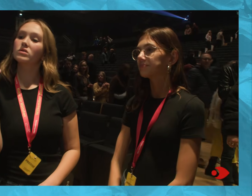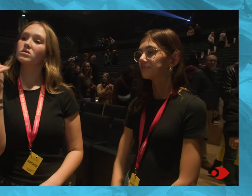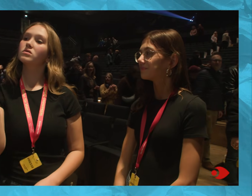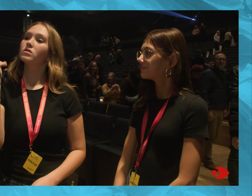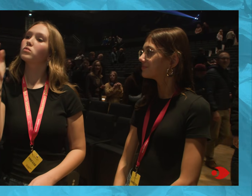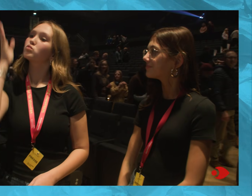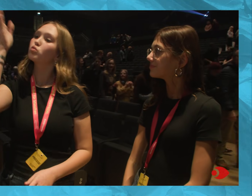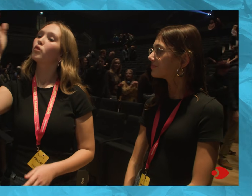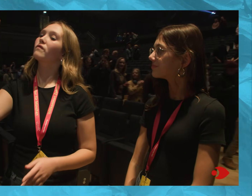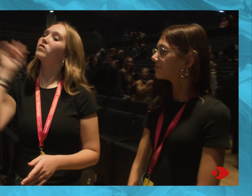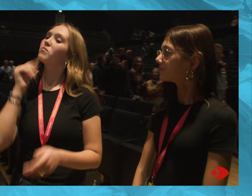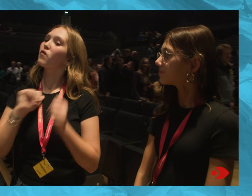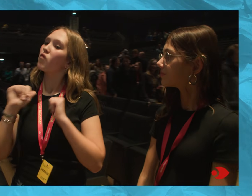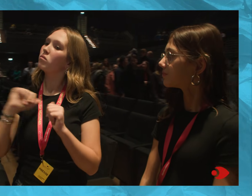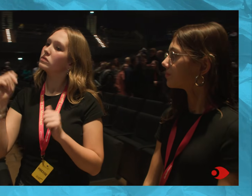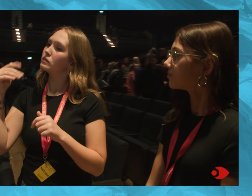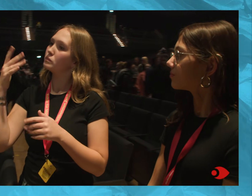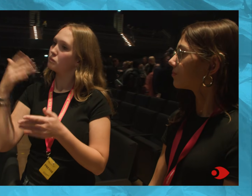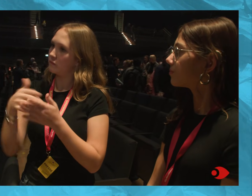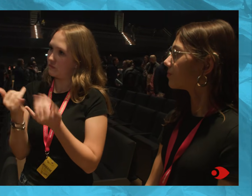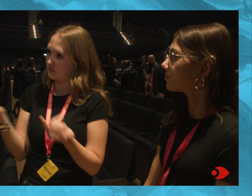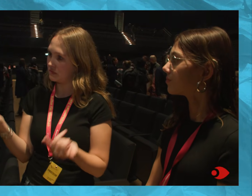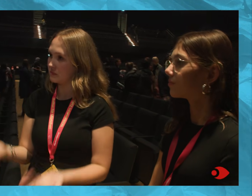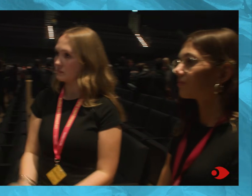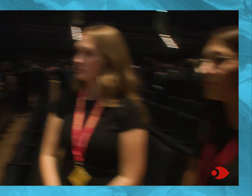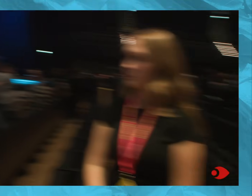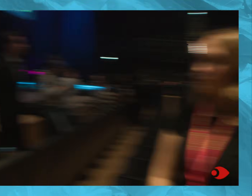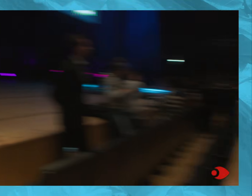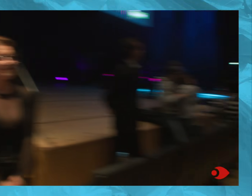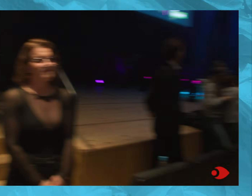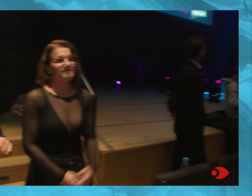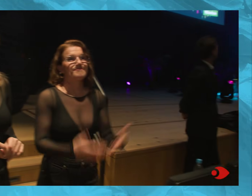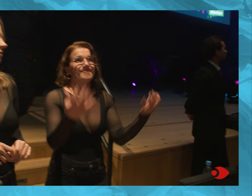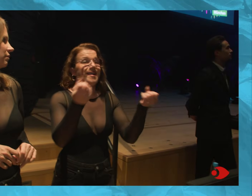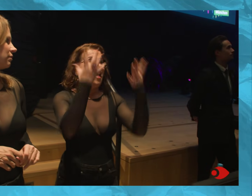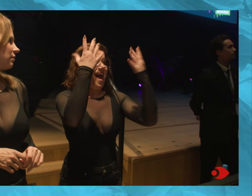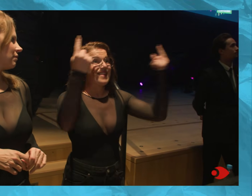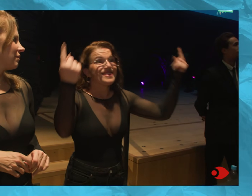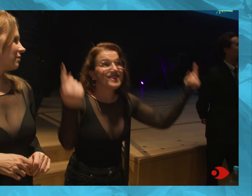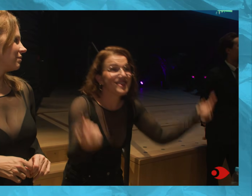Und wie geht's in euren Augen mit der Deaf Performance in Zukunft weiter? Klar, wir brauchen unbedingt Nachwuchs,